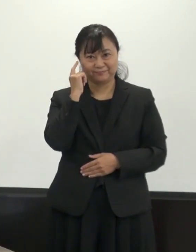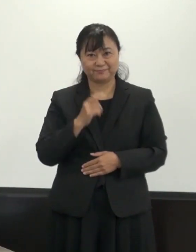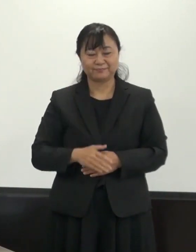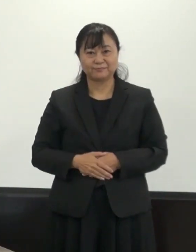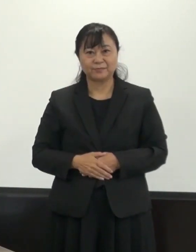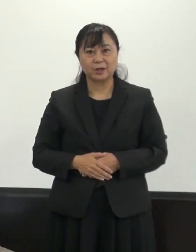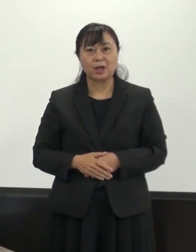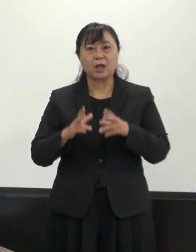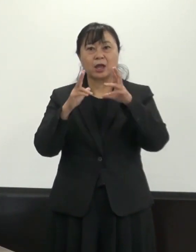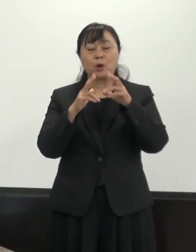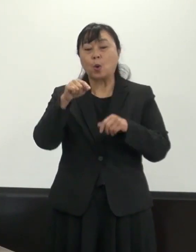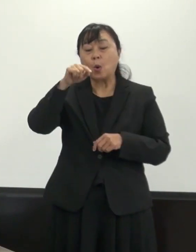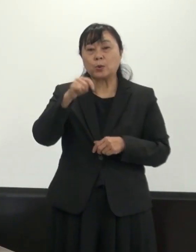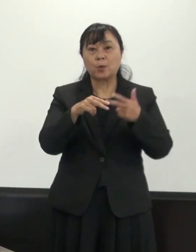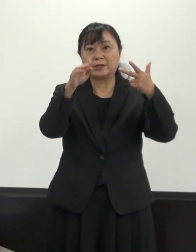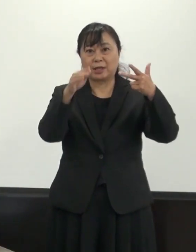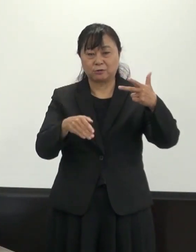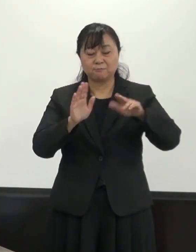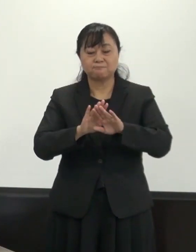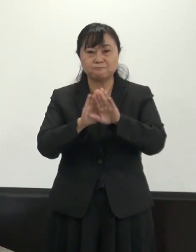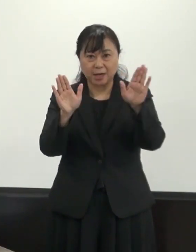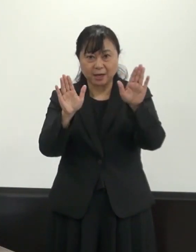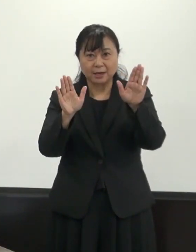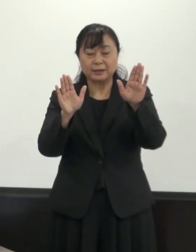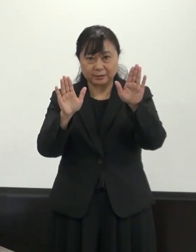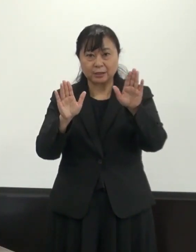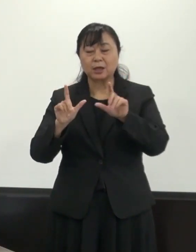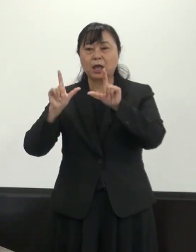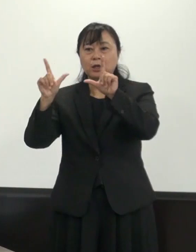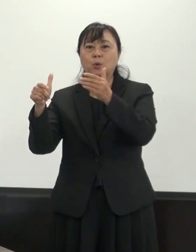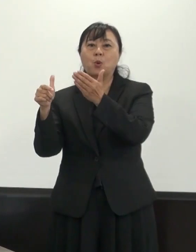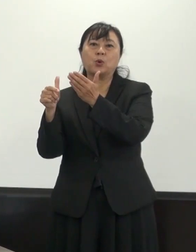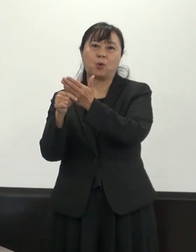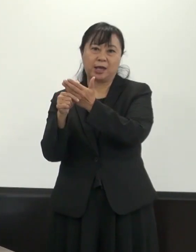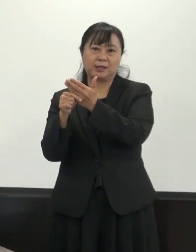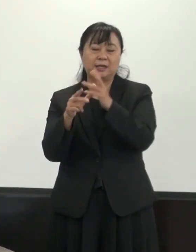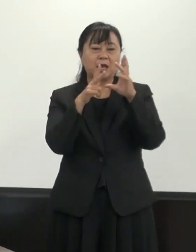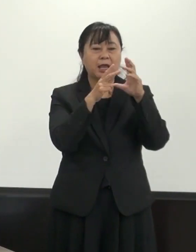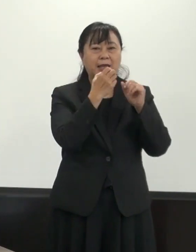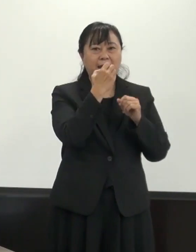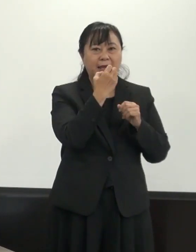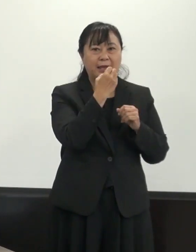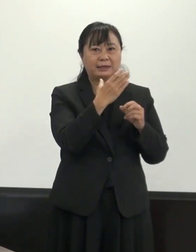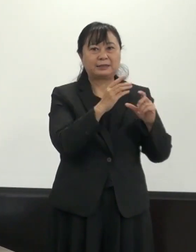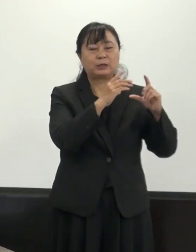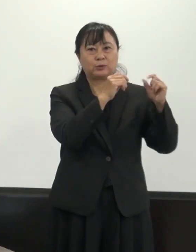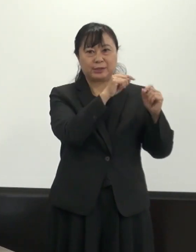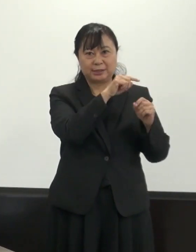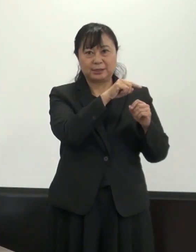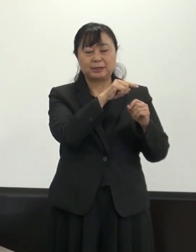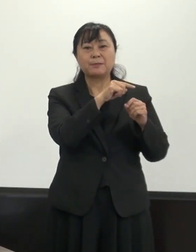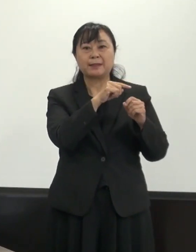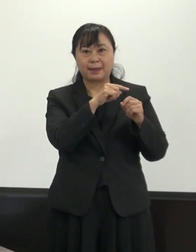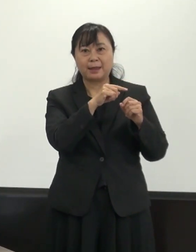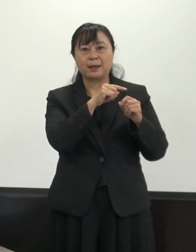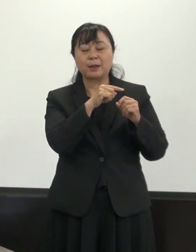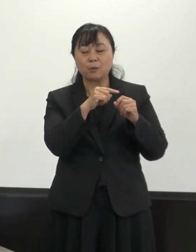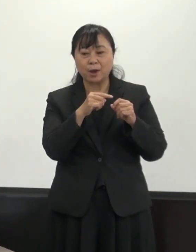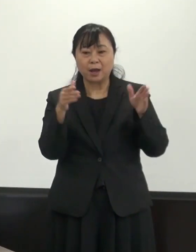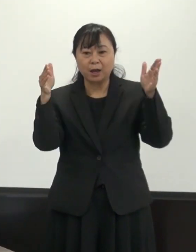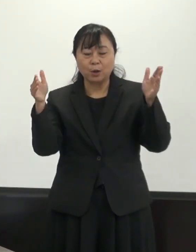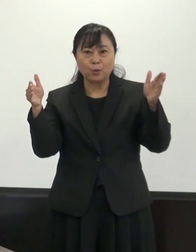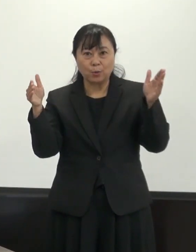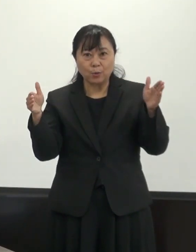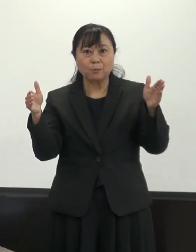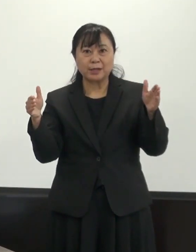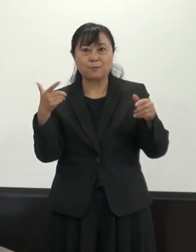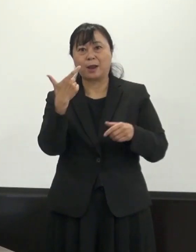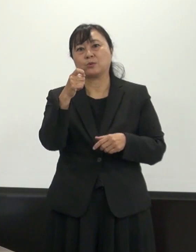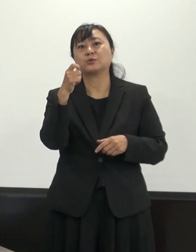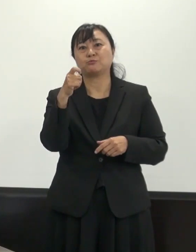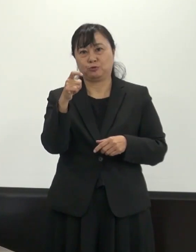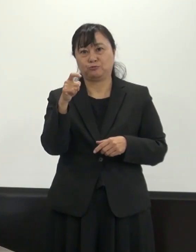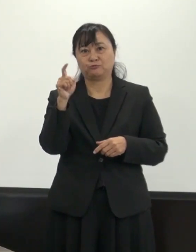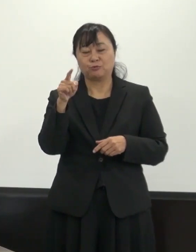本施設の開設により、東京駅から約60分という立地と 新幹線駅直結という利便性を存分に活かし、